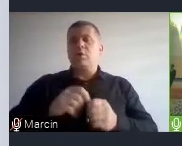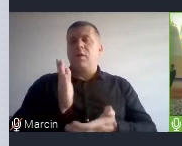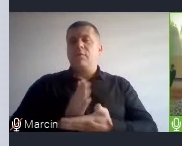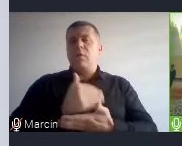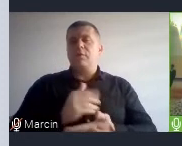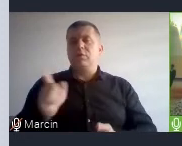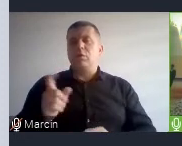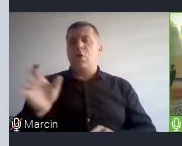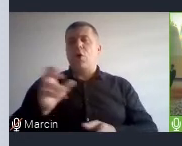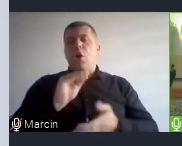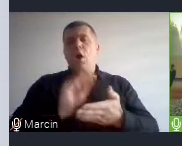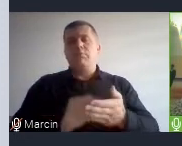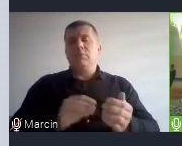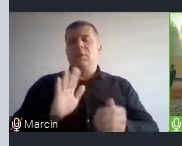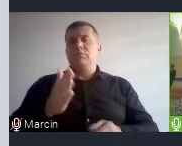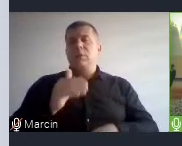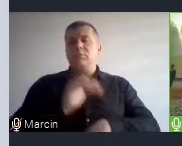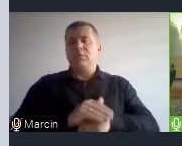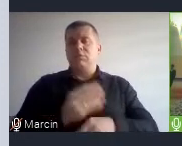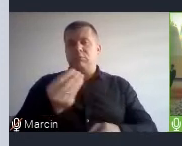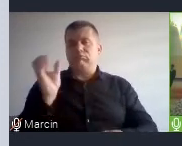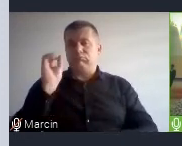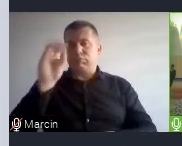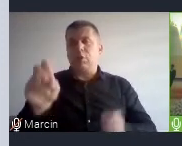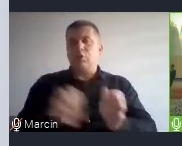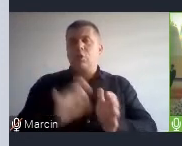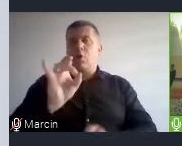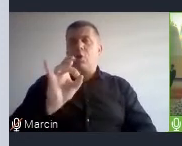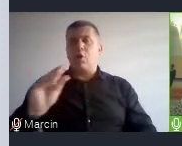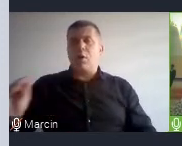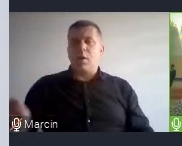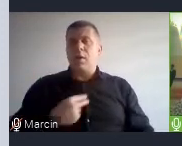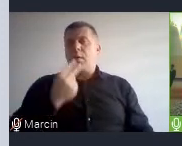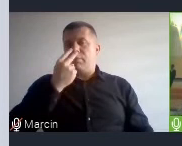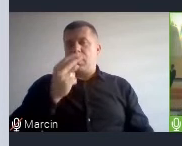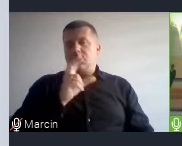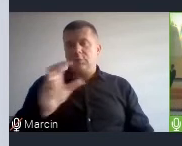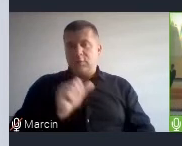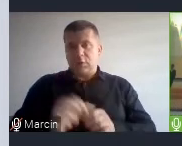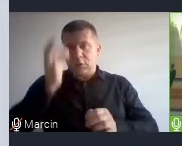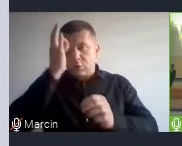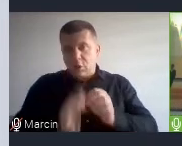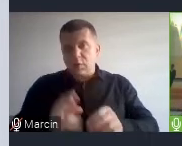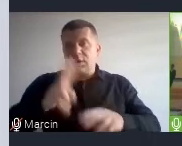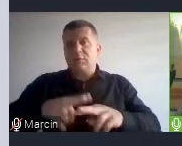którzy opis przedmiotu zamówienia wrzucają do Google i patrzą czy nie jest to dokładnie konkretny sprzęt.